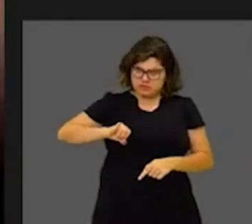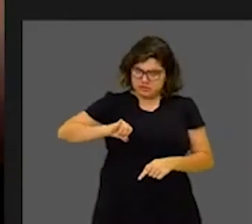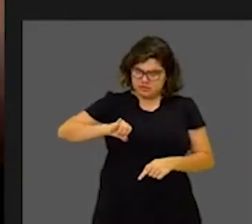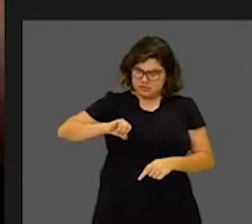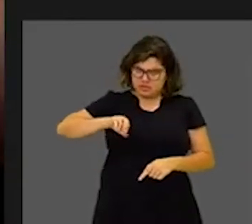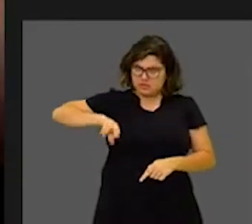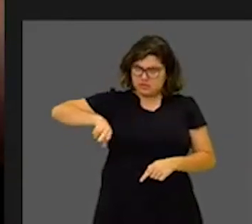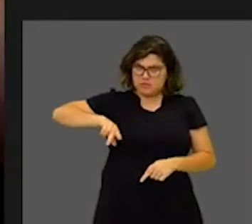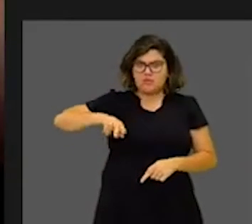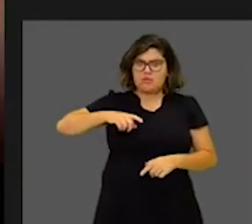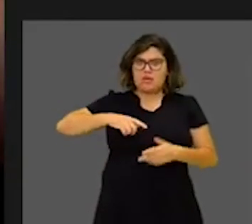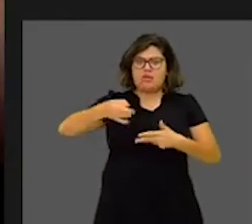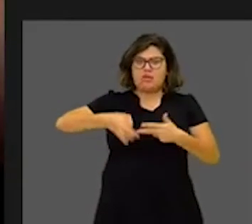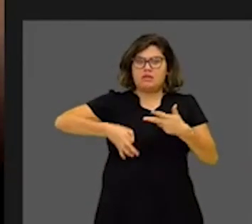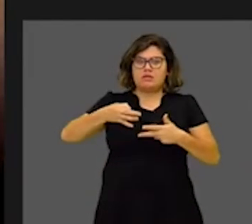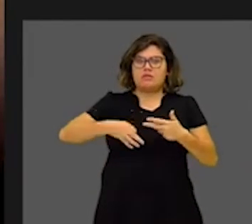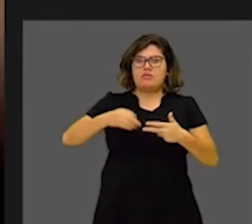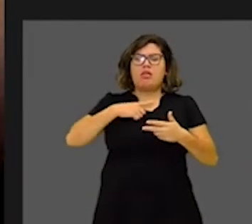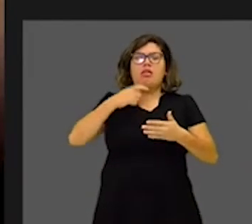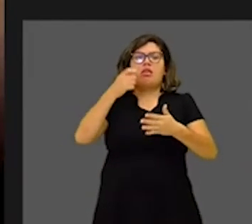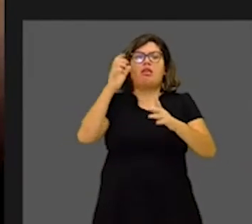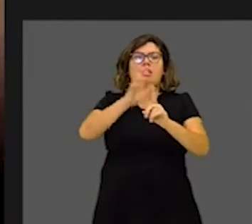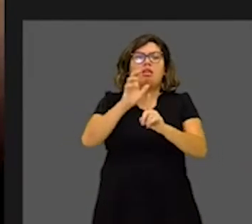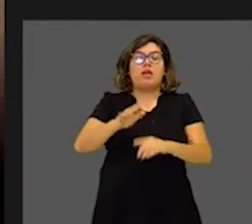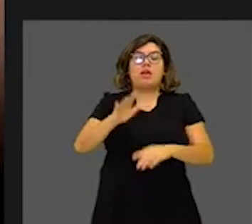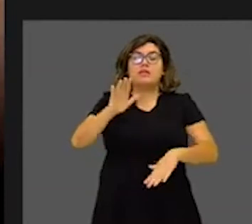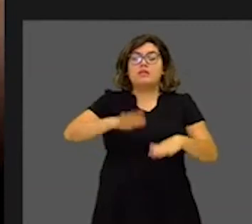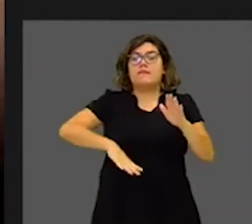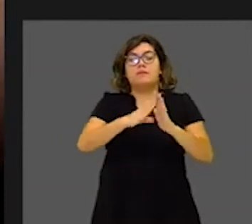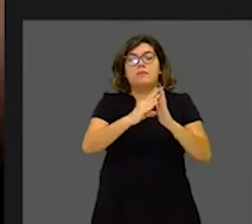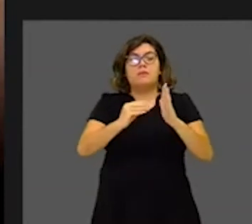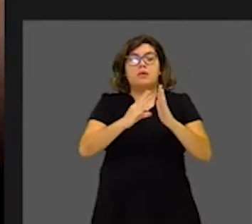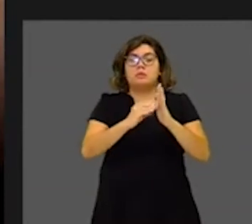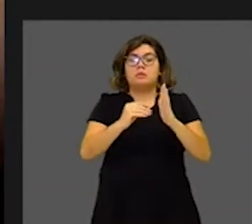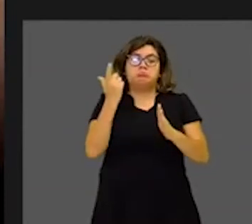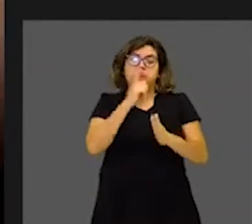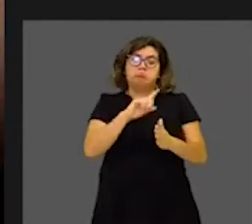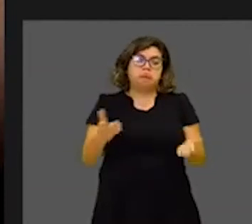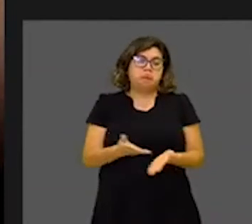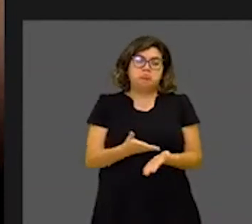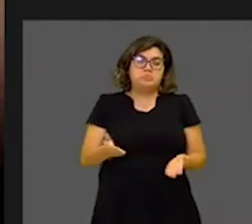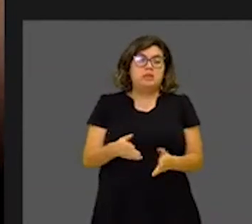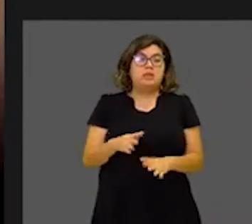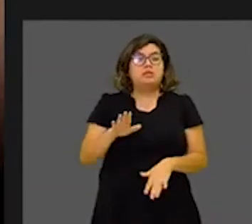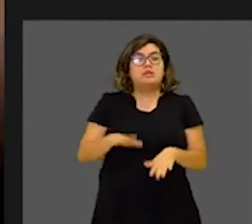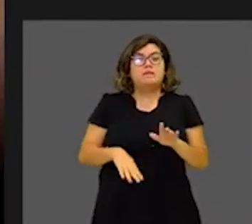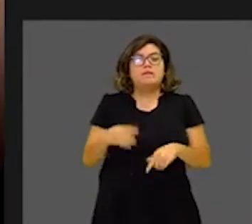lá na frente mas esse modelo não tivesse vindo agora Talvez o debate não tivesse sido fundado